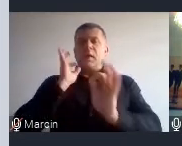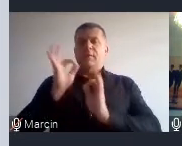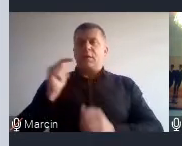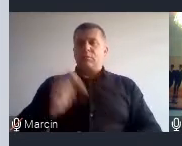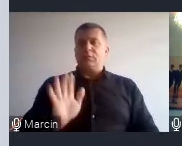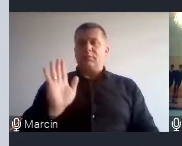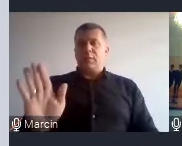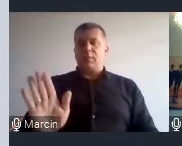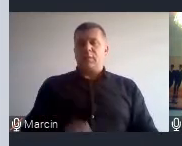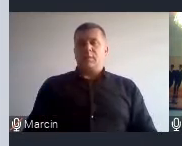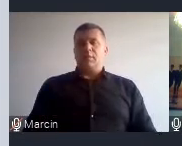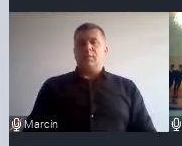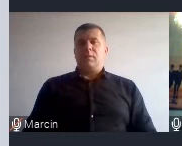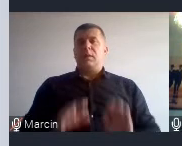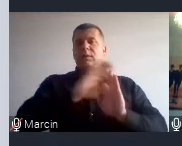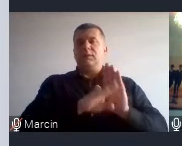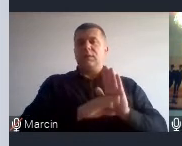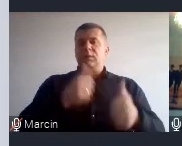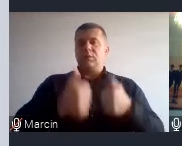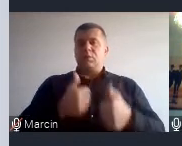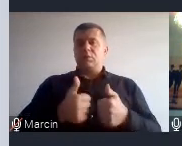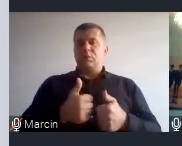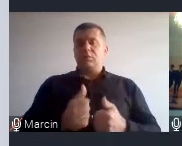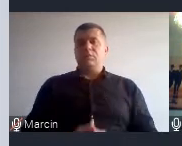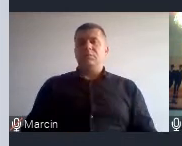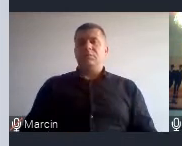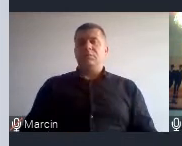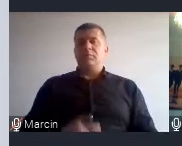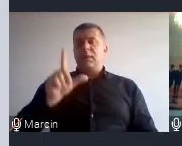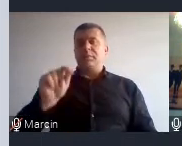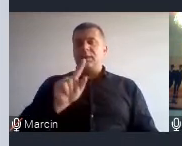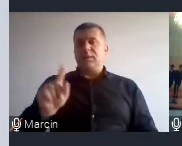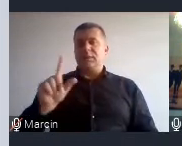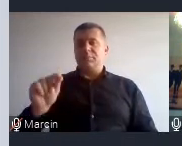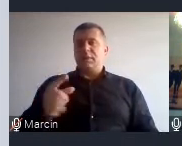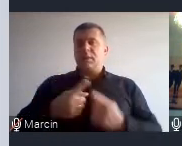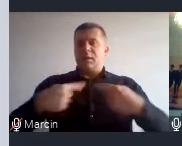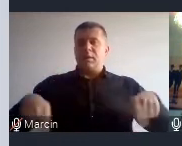aby zasady konkurencyjności czy PZP realizować.